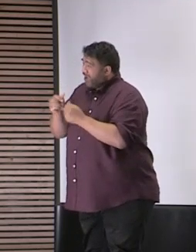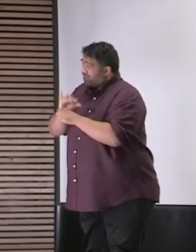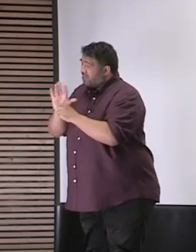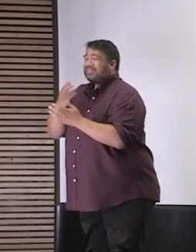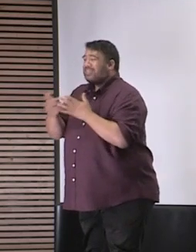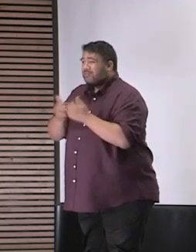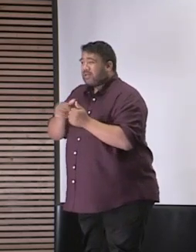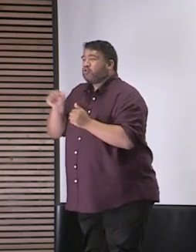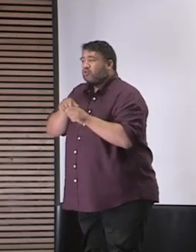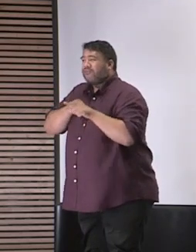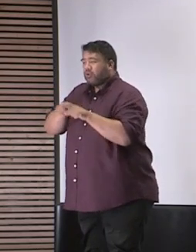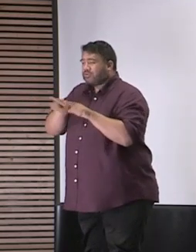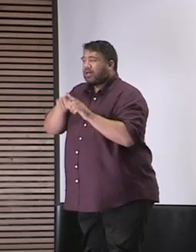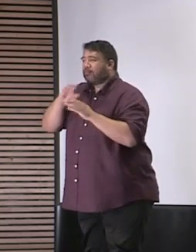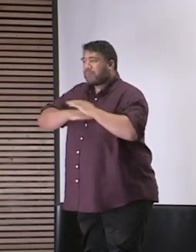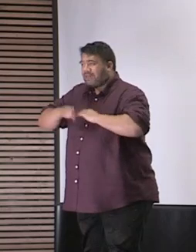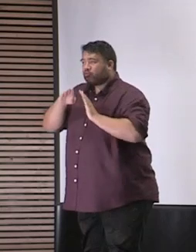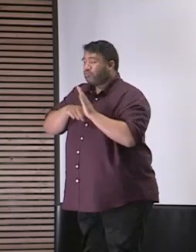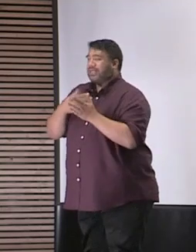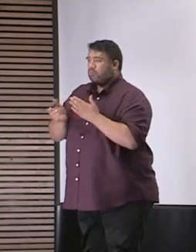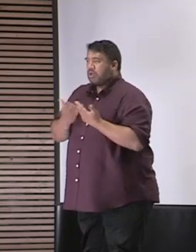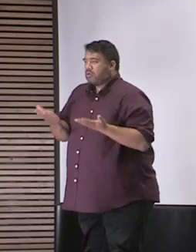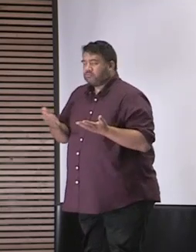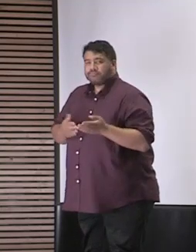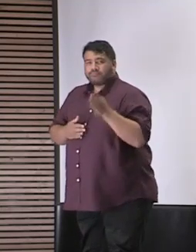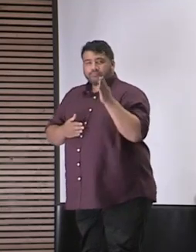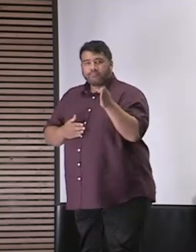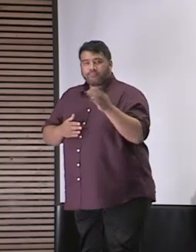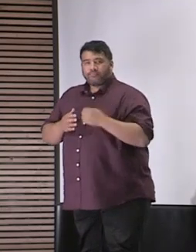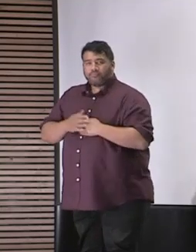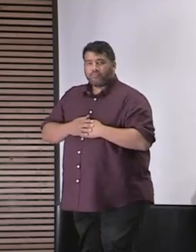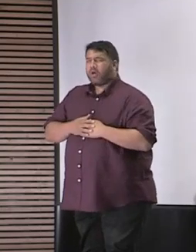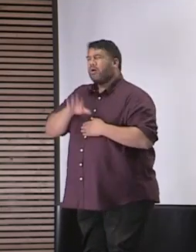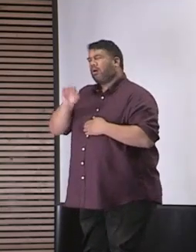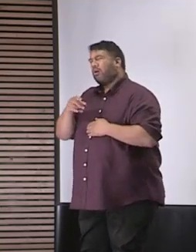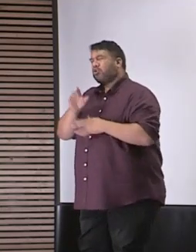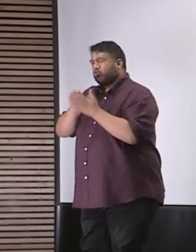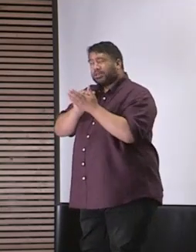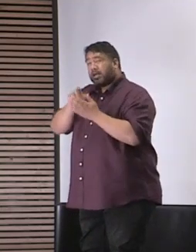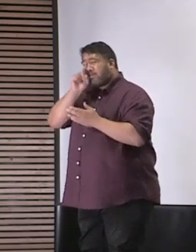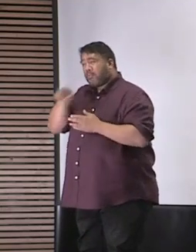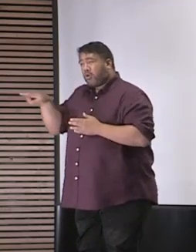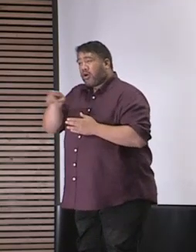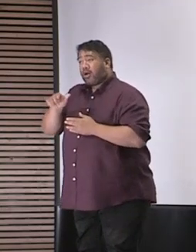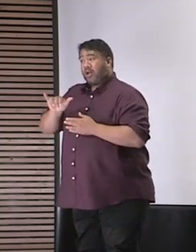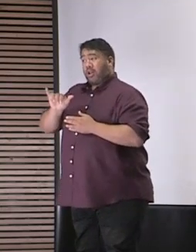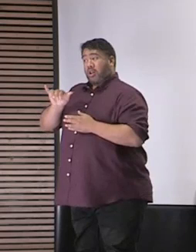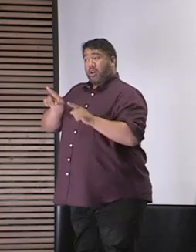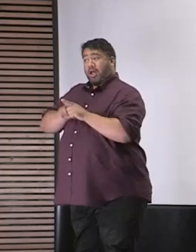busca esta información para que las personas puedan tener más o menos preocupación sobre su comportamiento o la forma en que aplican las reglas, necesitamos que todos actúen como si tuvieran COVID-19 y mucho menos alguien en su pueblo. Entonces, en realidad, tener esa